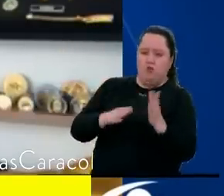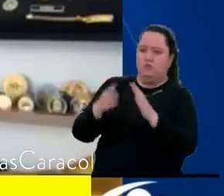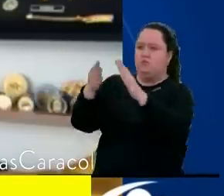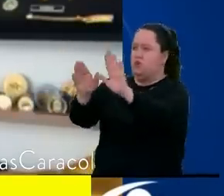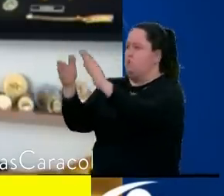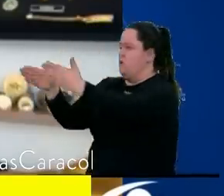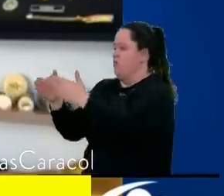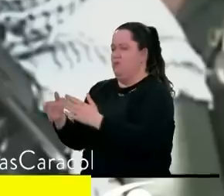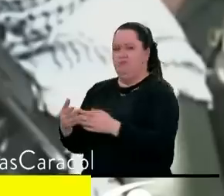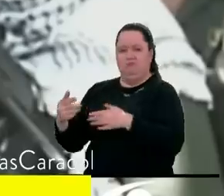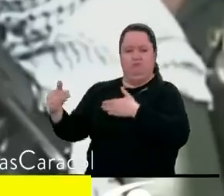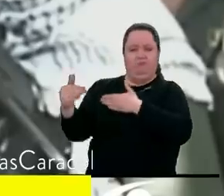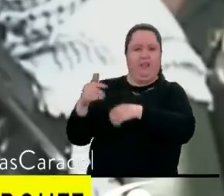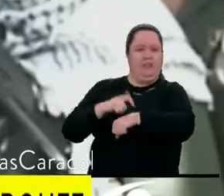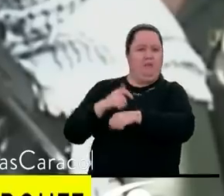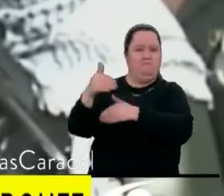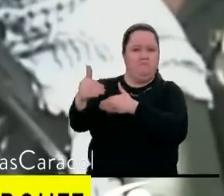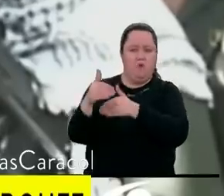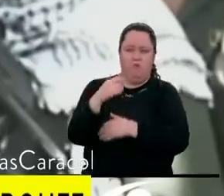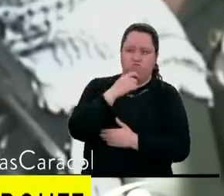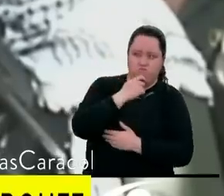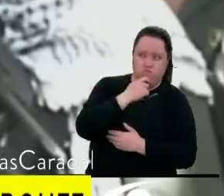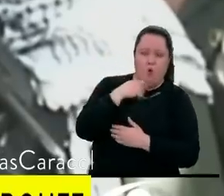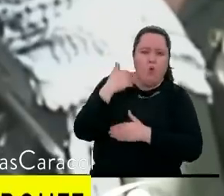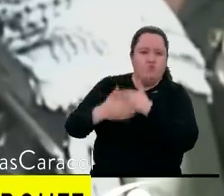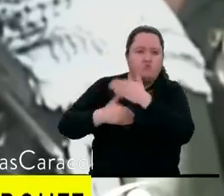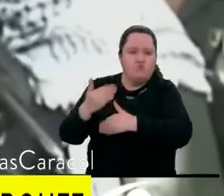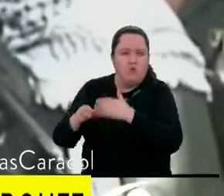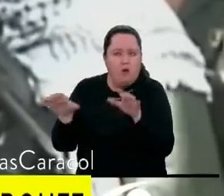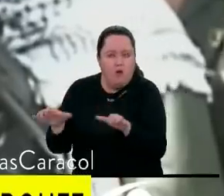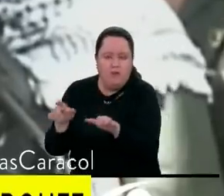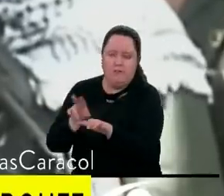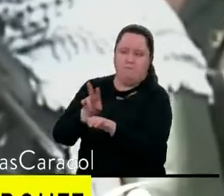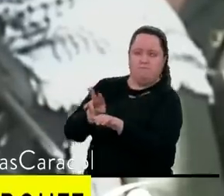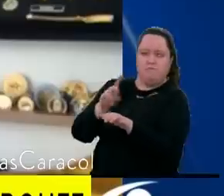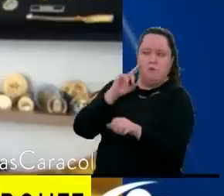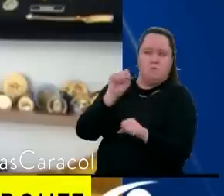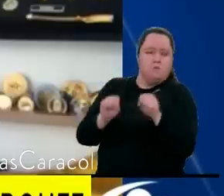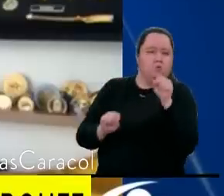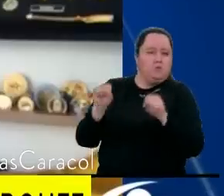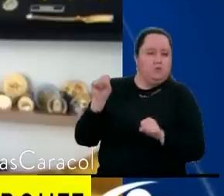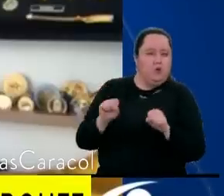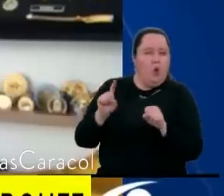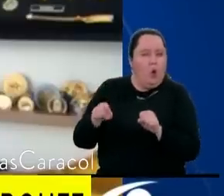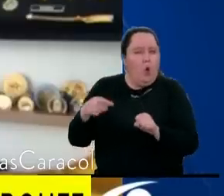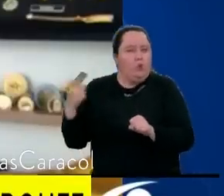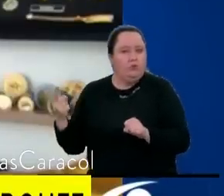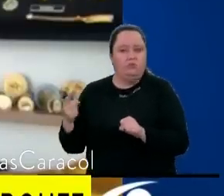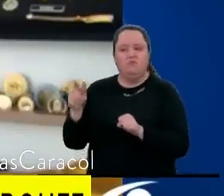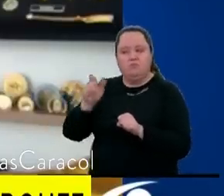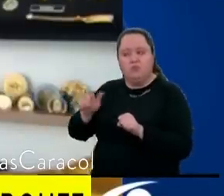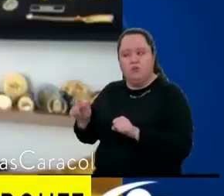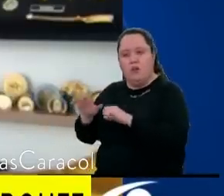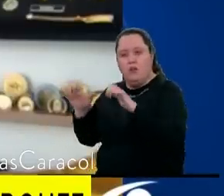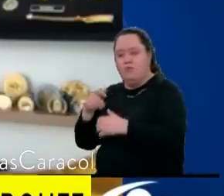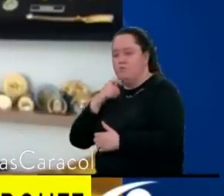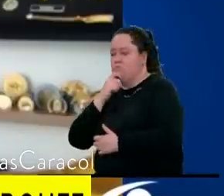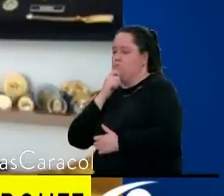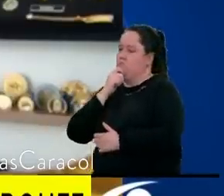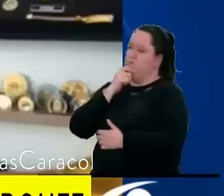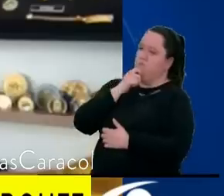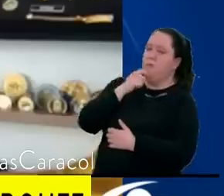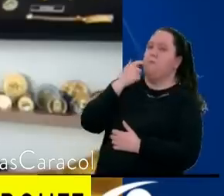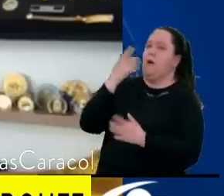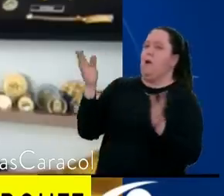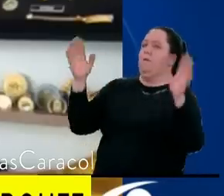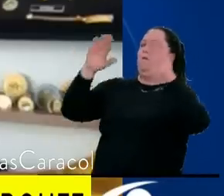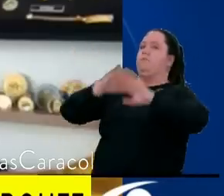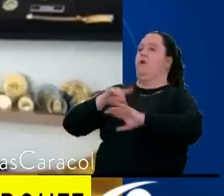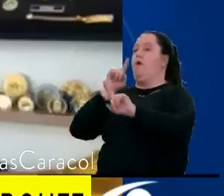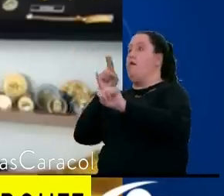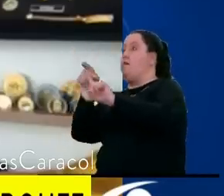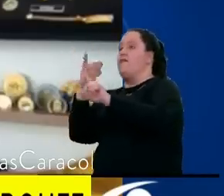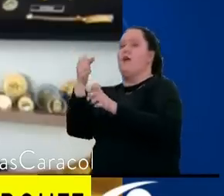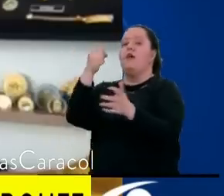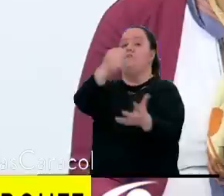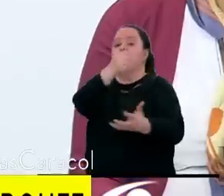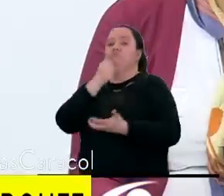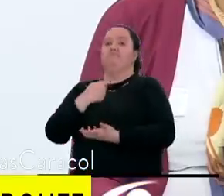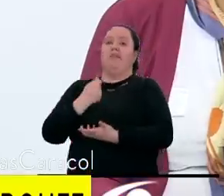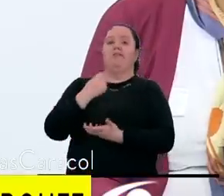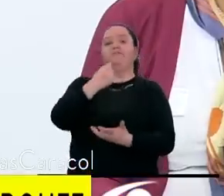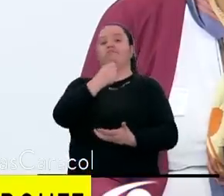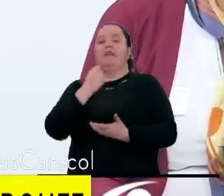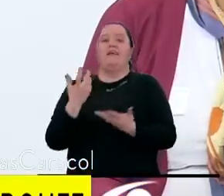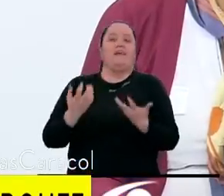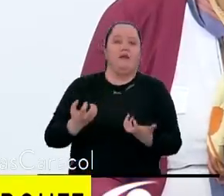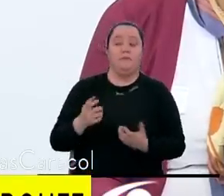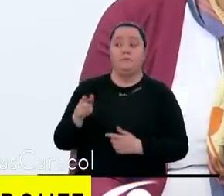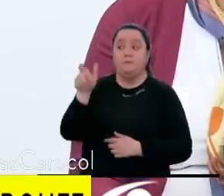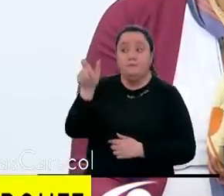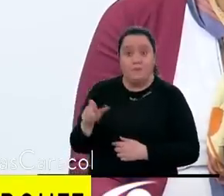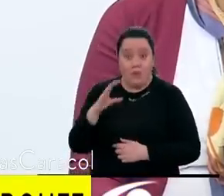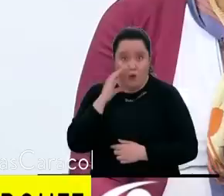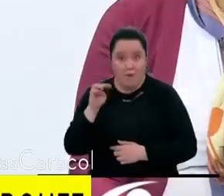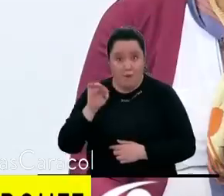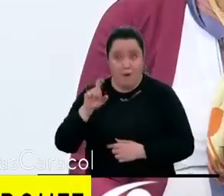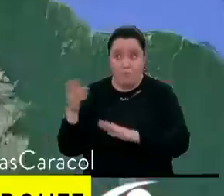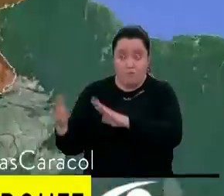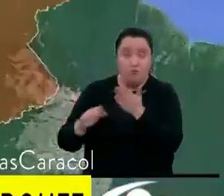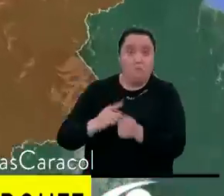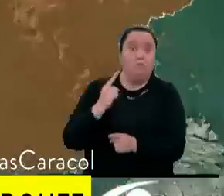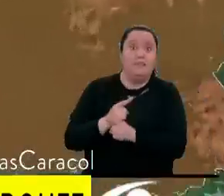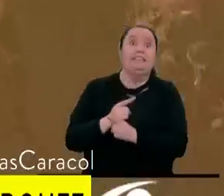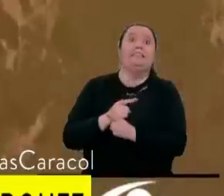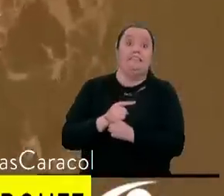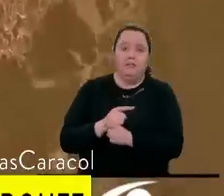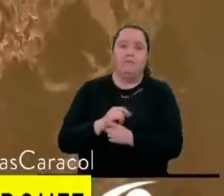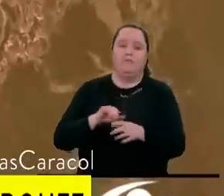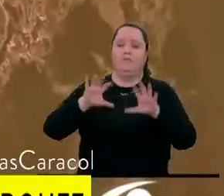cuarta carga carga de los cabos